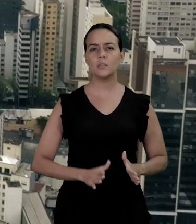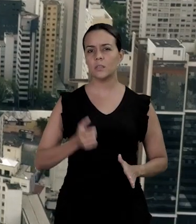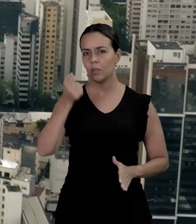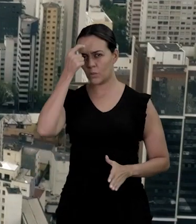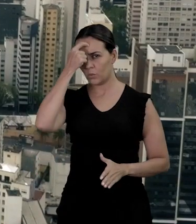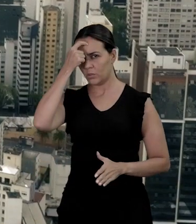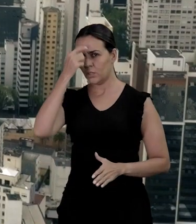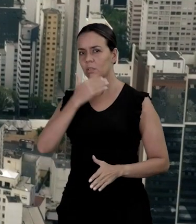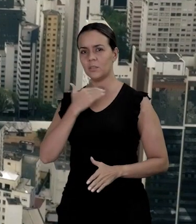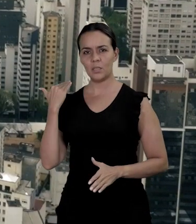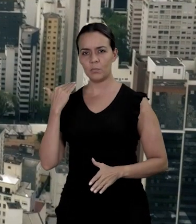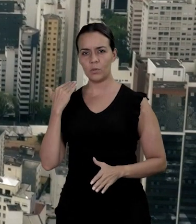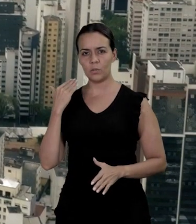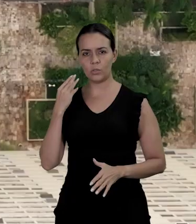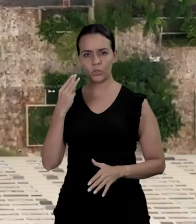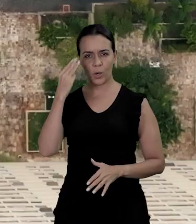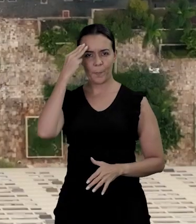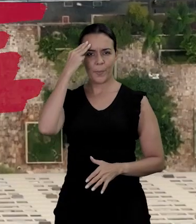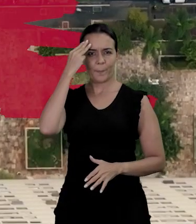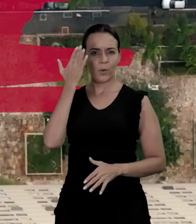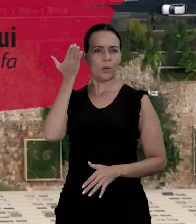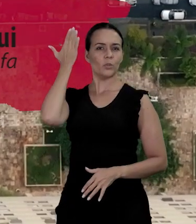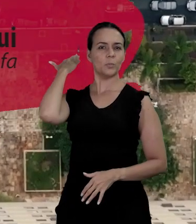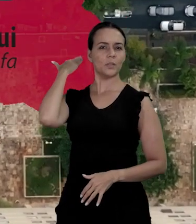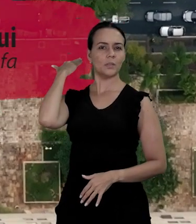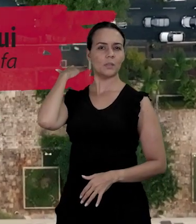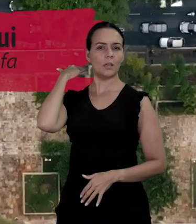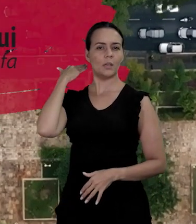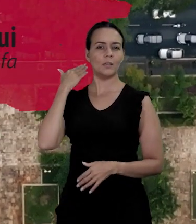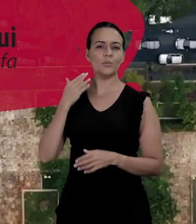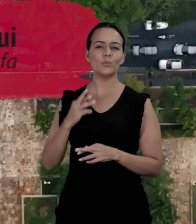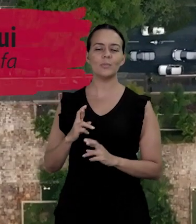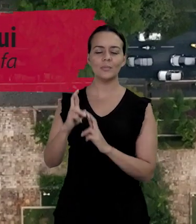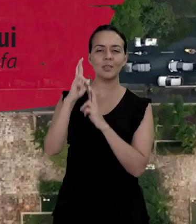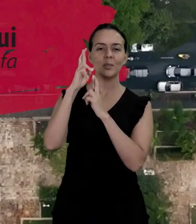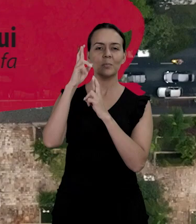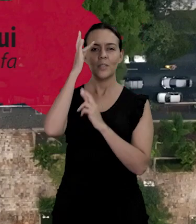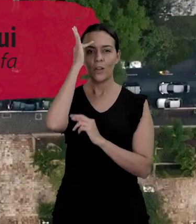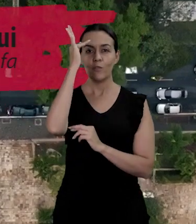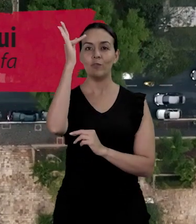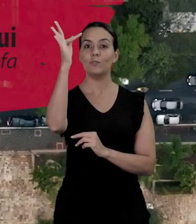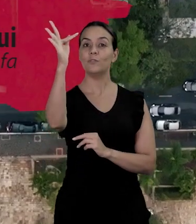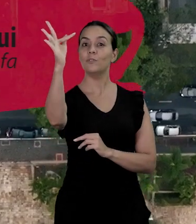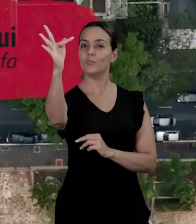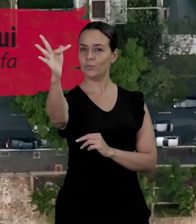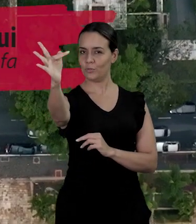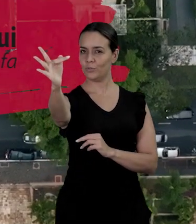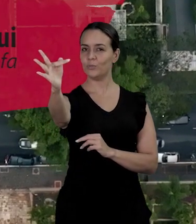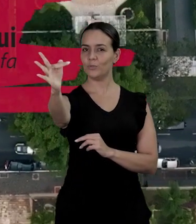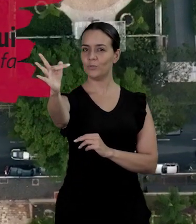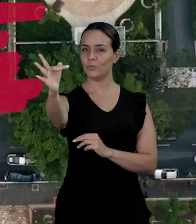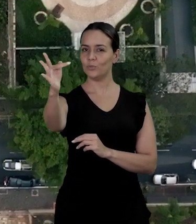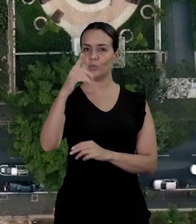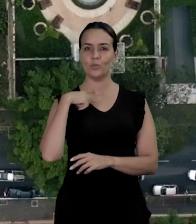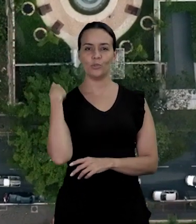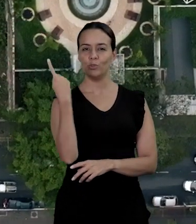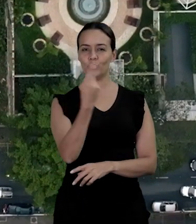Nós temos a memória do passado, a esperança do futuro, nós somos seres que fazem a história,